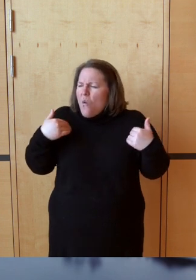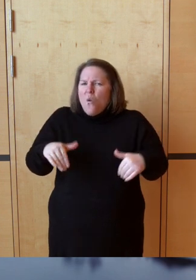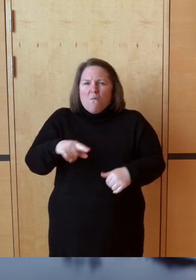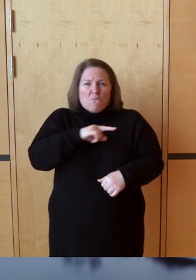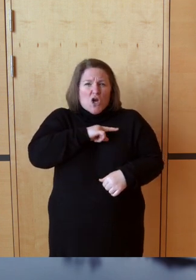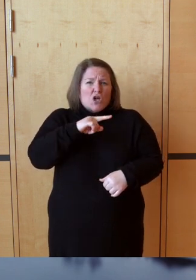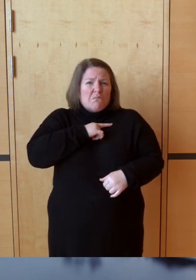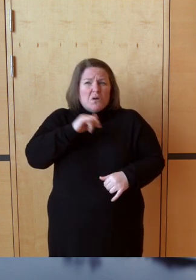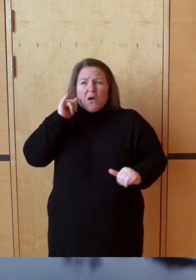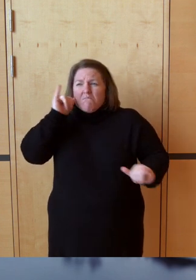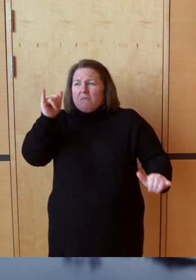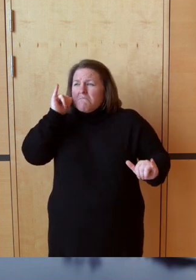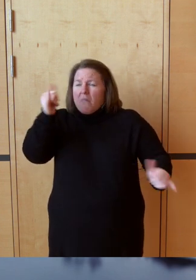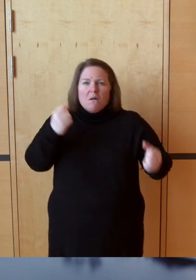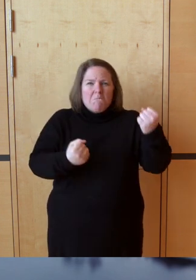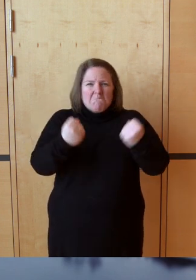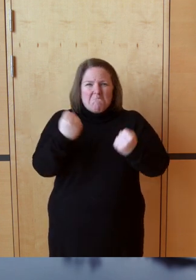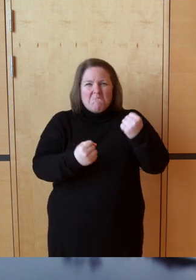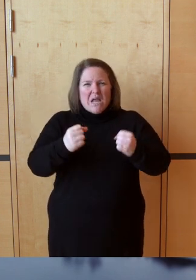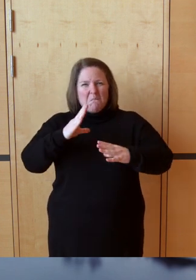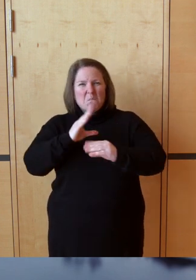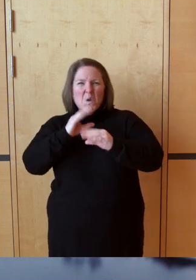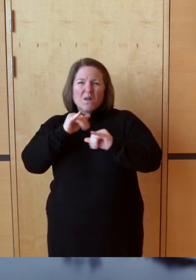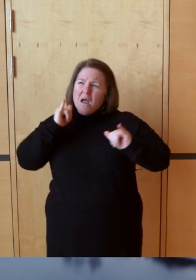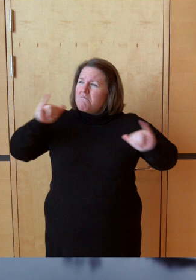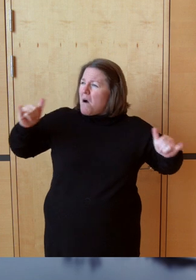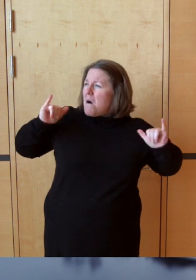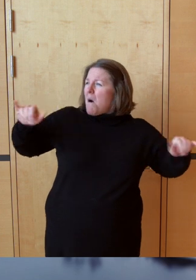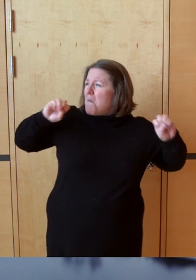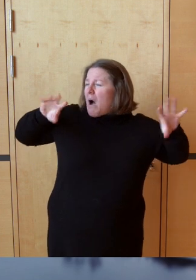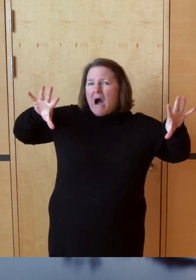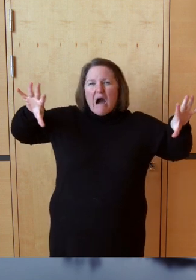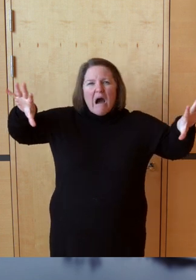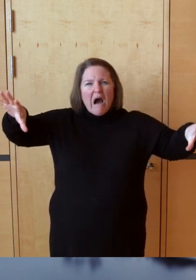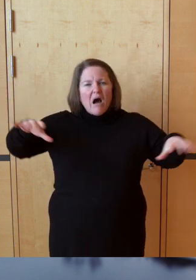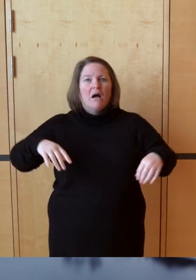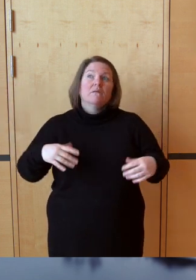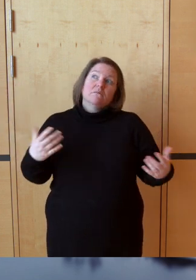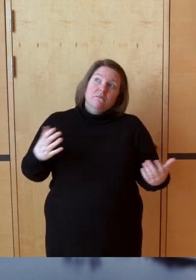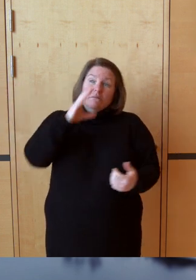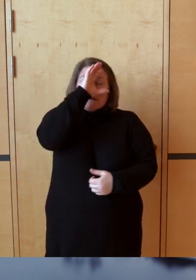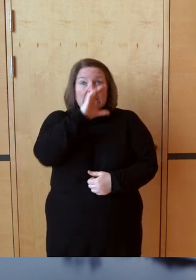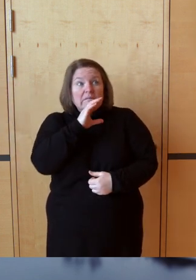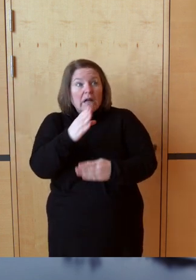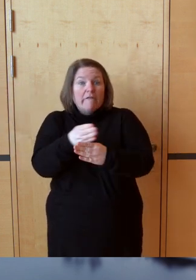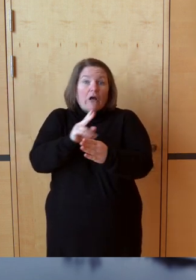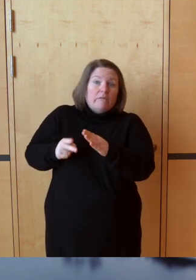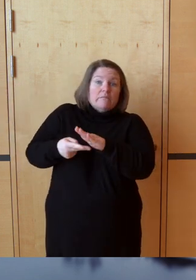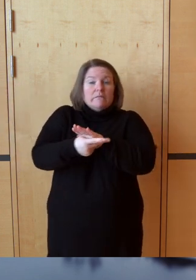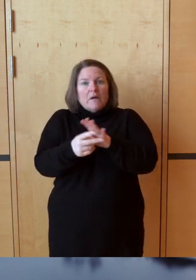Bilar som kör runt och spelar musik och det är bara handla om det är på och kvällen innan Man ska gå och lägga sig men